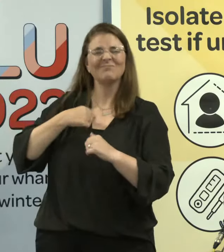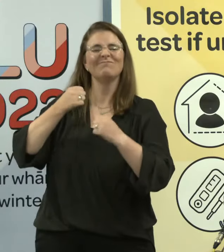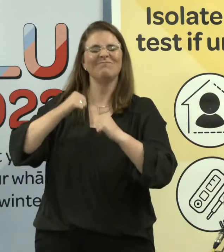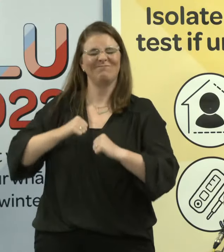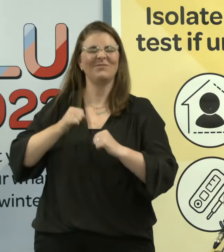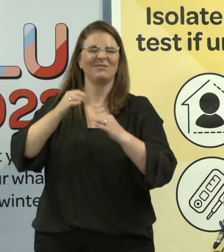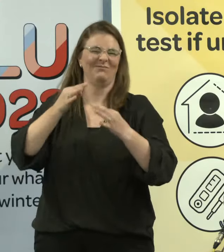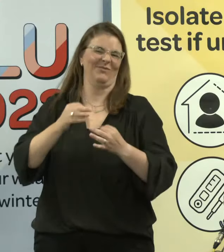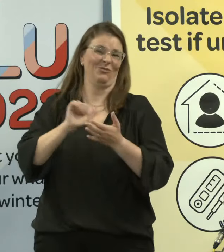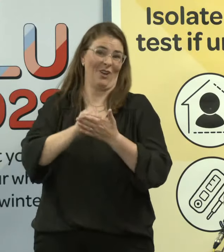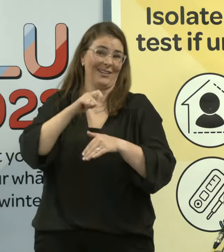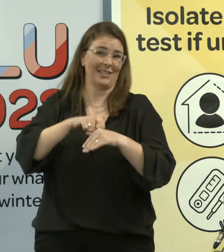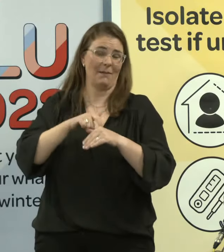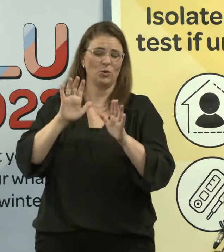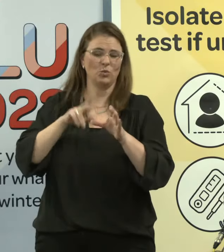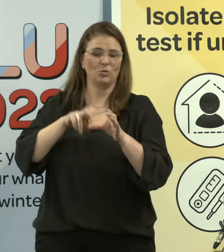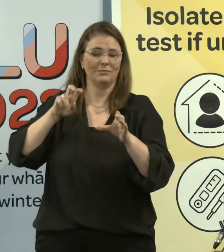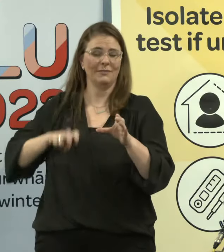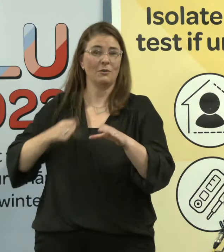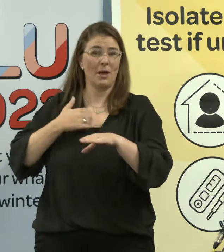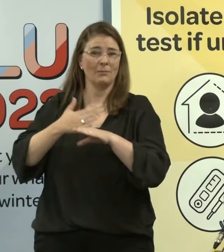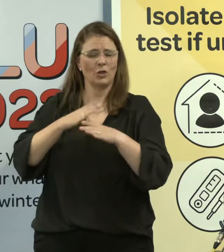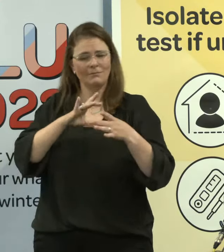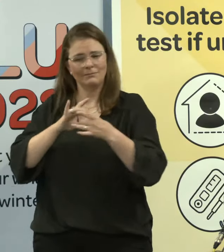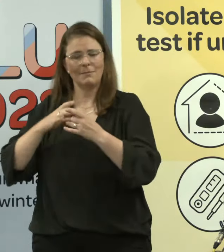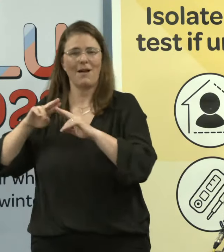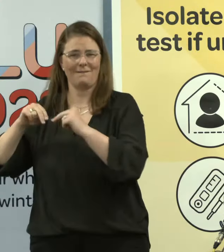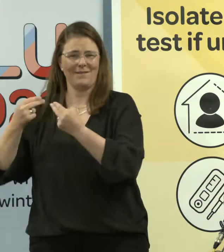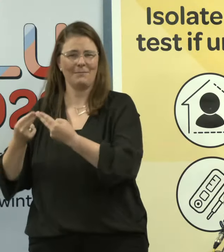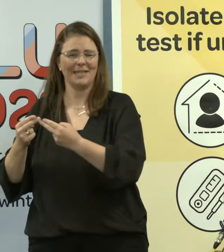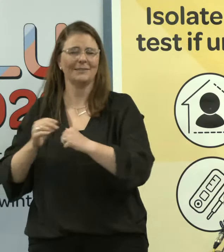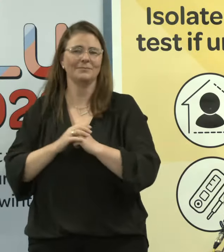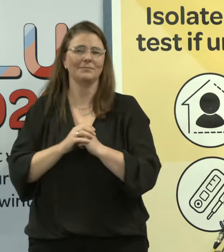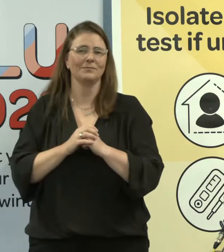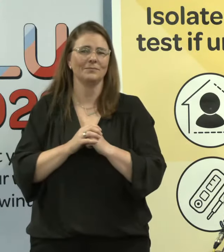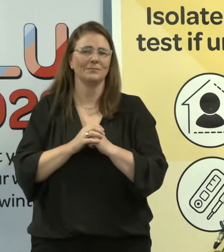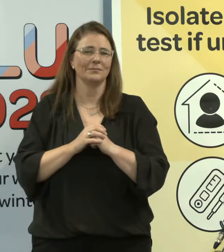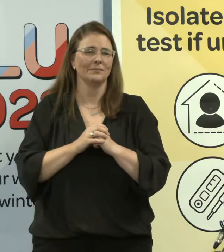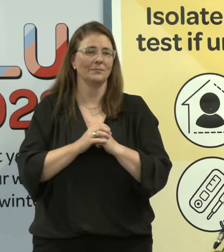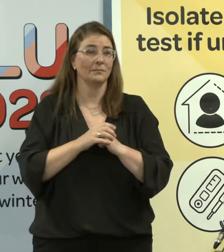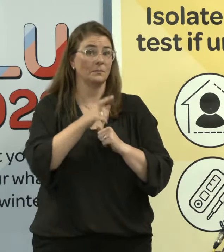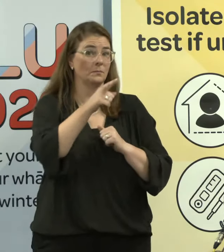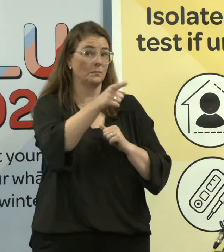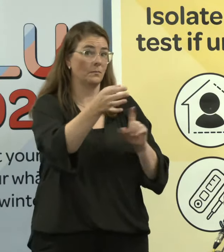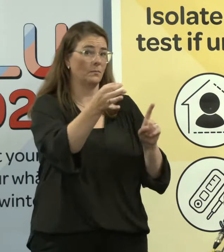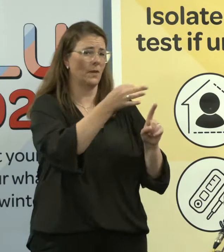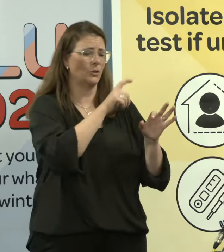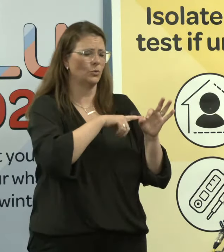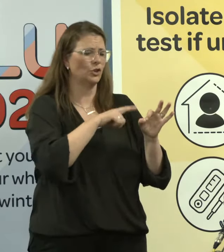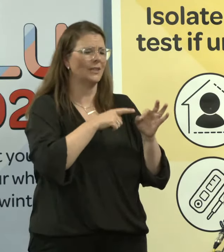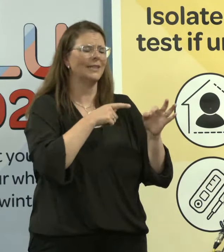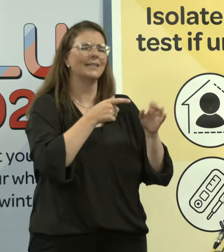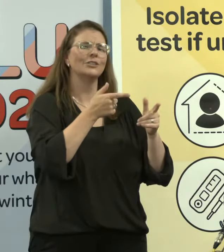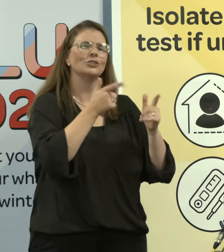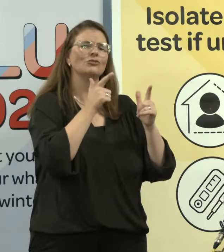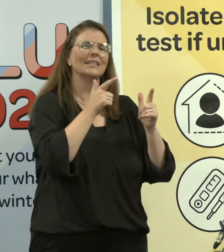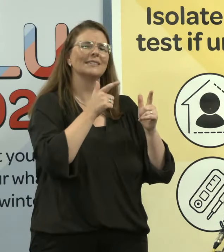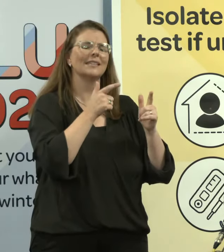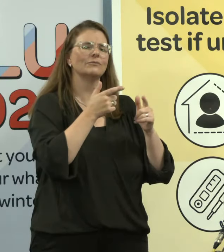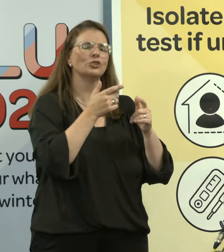e taea te hoki ki te kainga. No reira mo au me taku whanau, ko